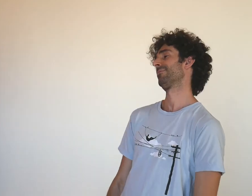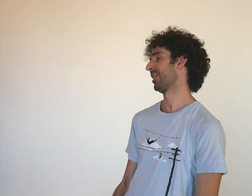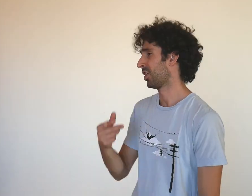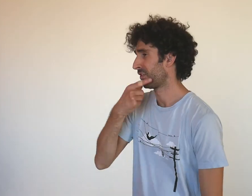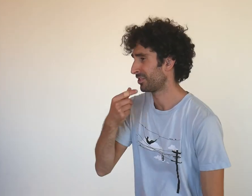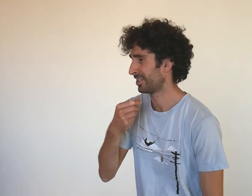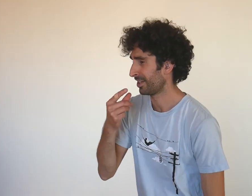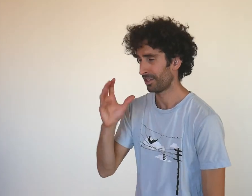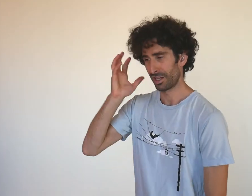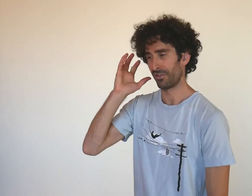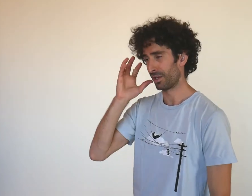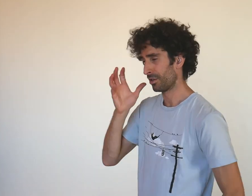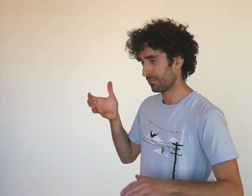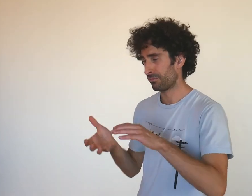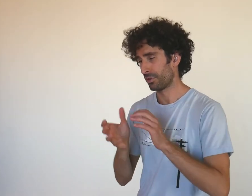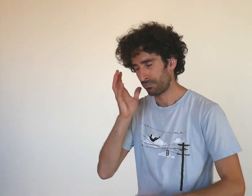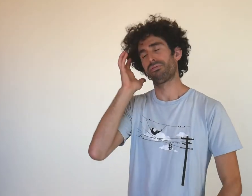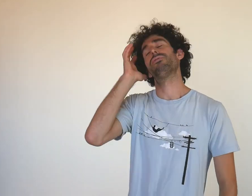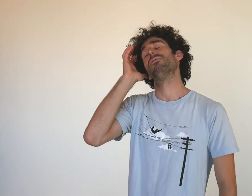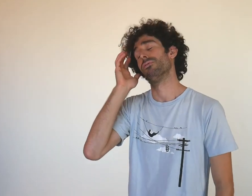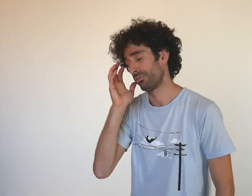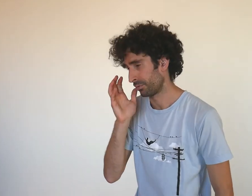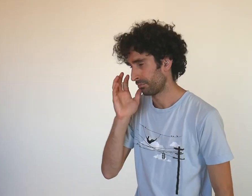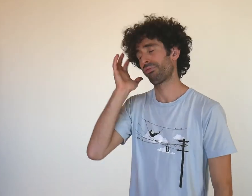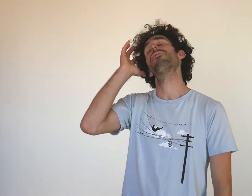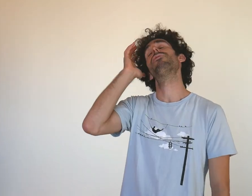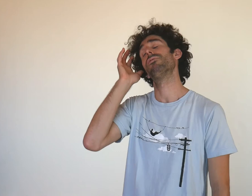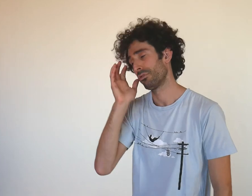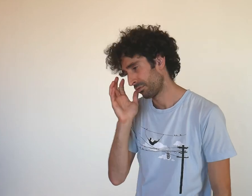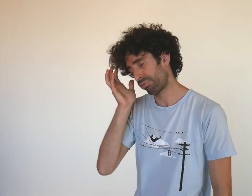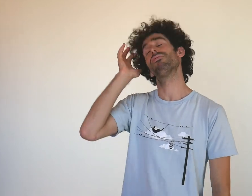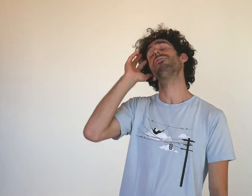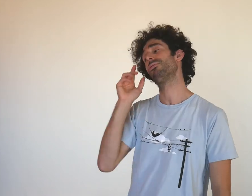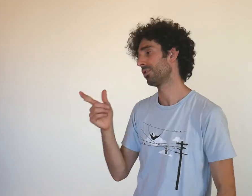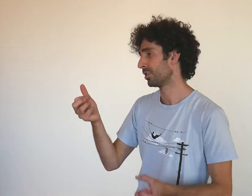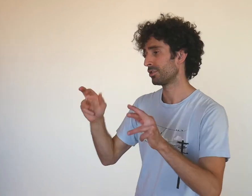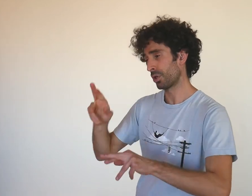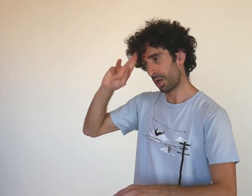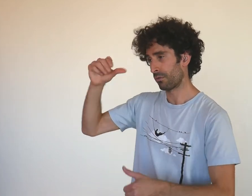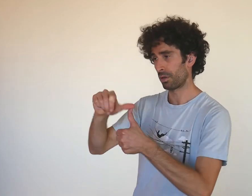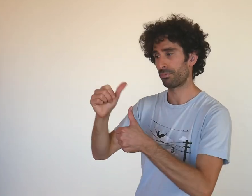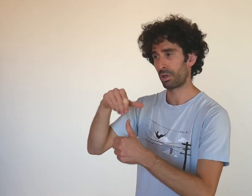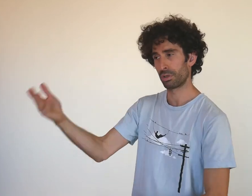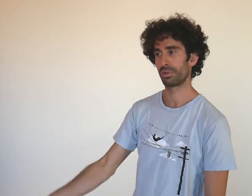Facile ! Mets ton réveil sous l'oreiller plusieurs fois et sûr que tu t'en souviendras après.